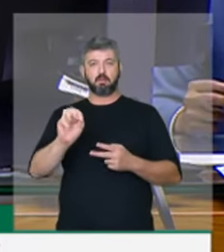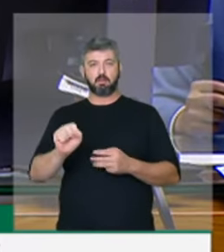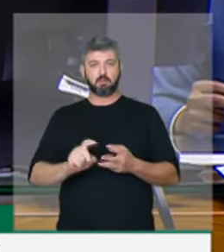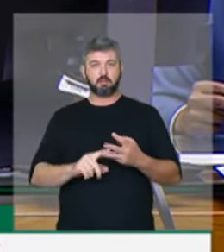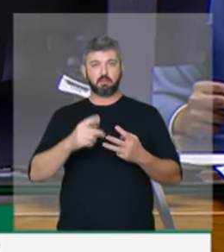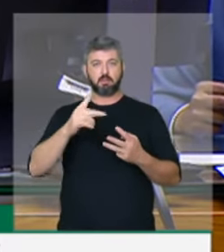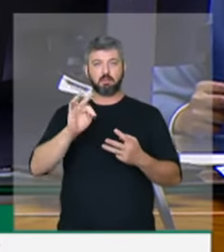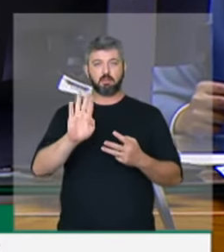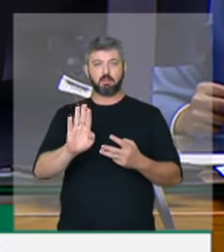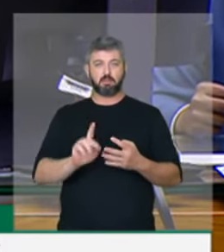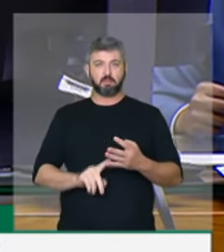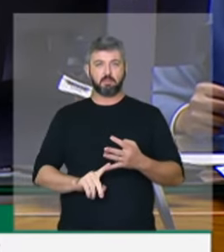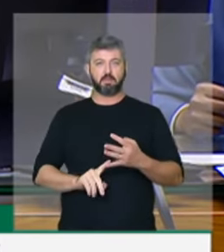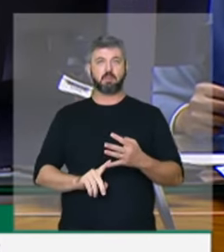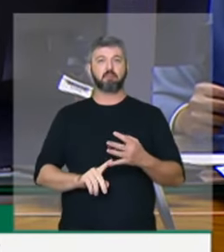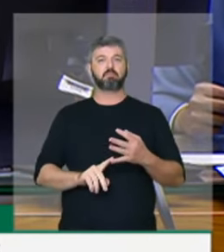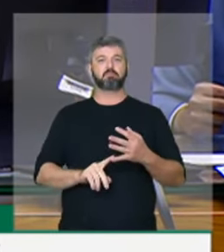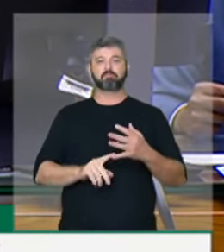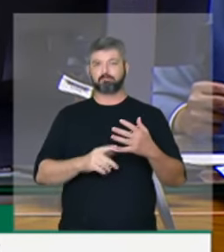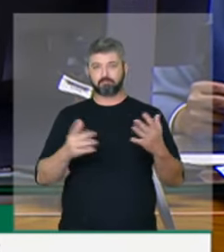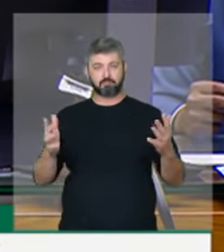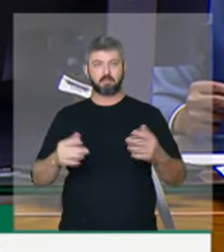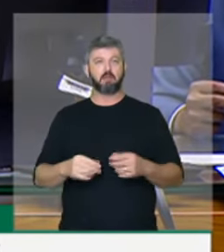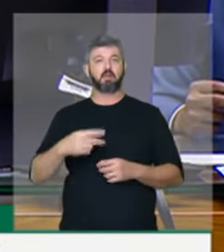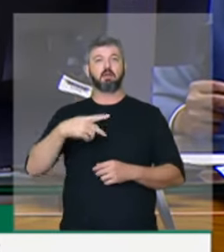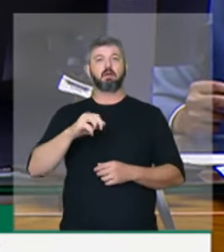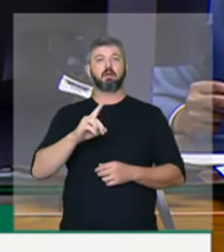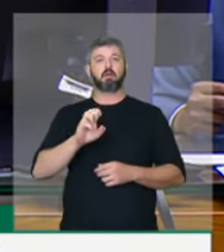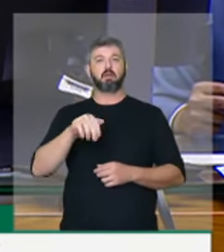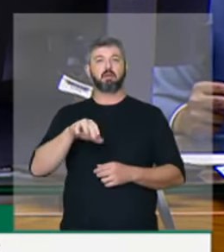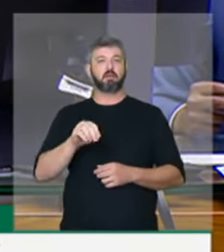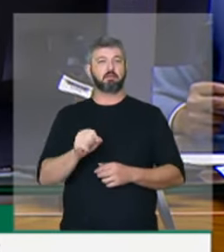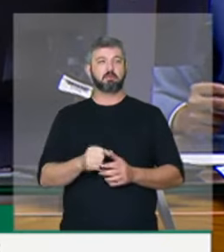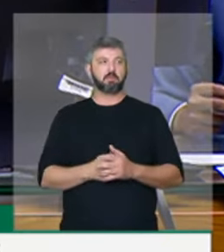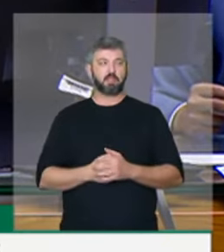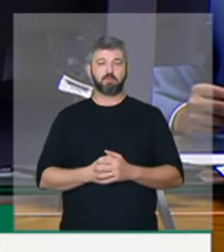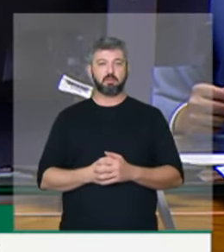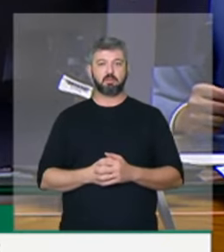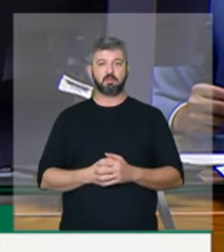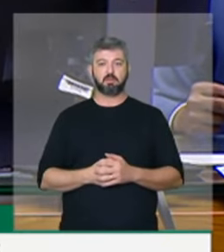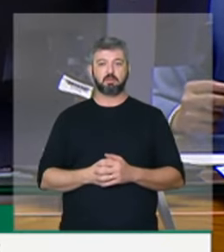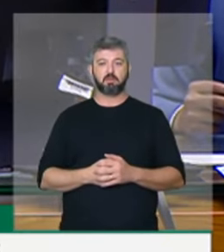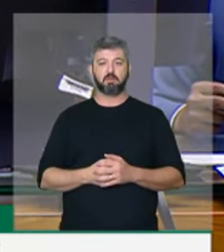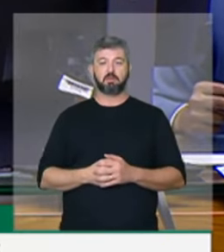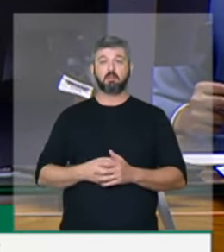PROS, O PTB, PODEMOS... [DEPUTADO]: PODEMOS ORIENTA SIM, PRESIDENTE, HAJA VISTO QUE HOJE TIVEMOS A OPORTUNIDADE DE DISCUTIR